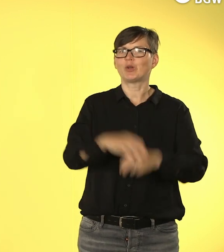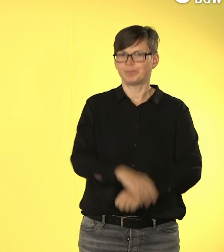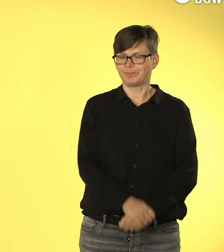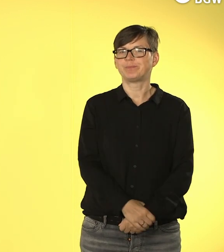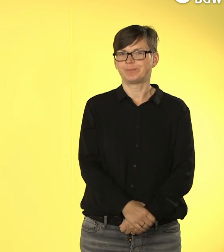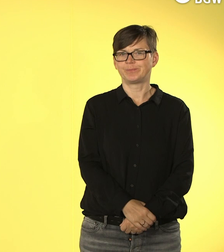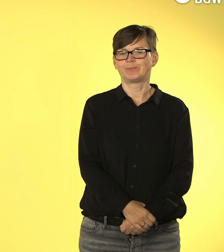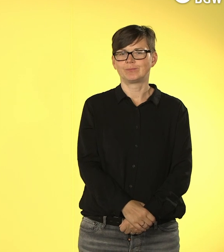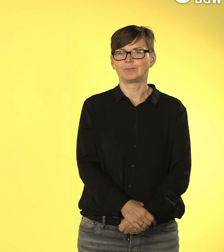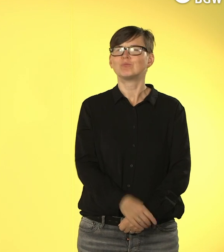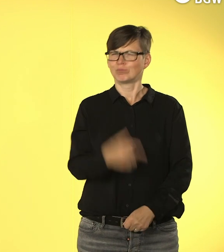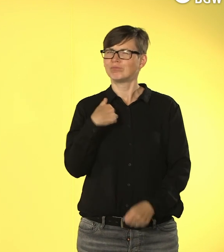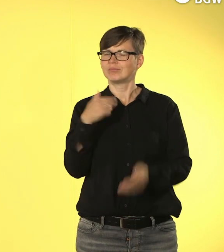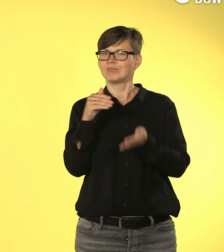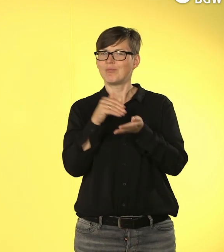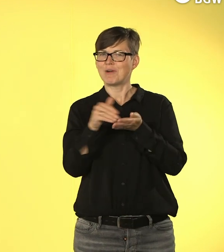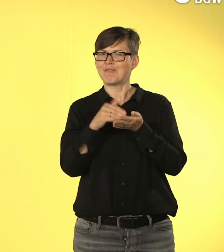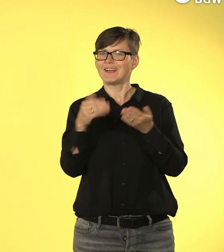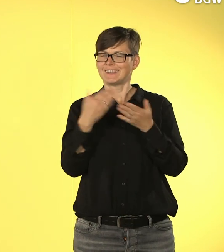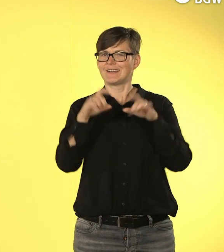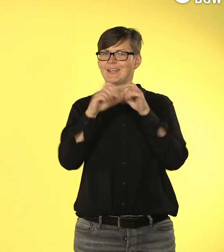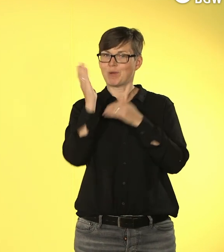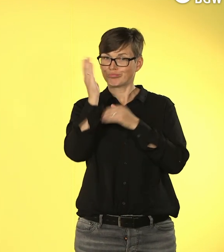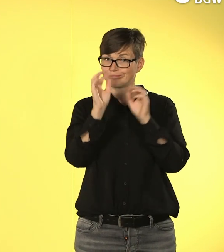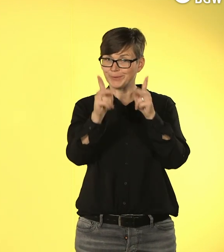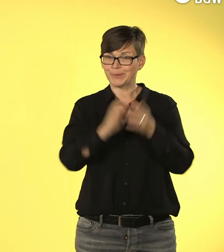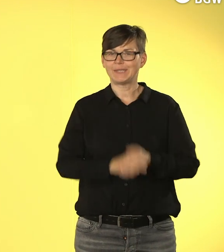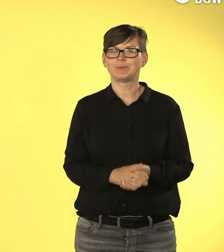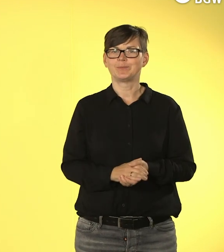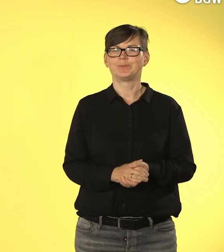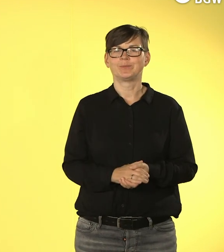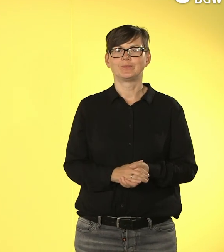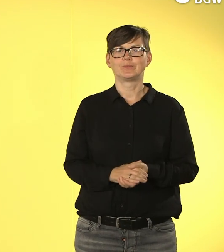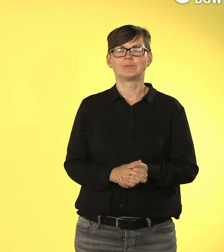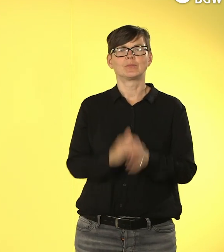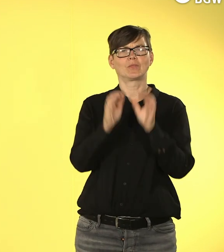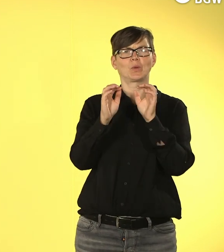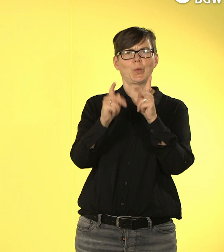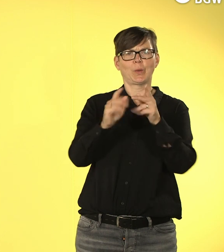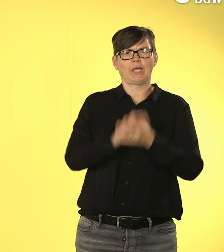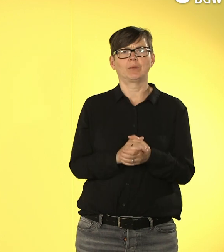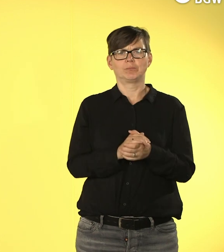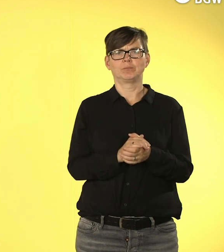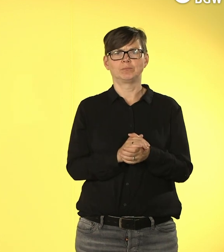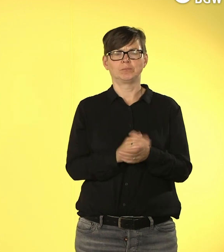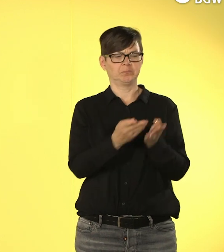Gehen wir rein in dieses Thema. Wer sind diese Mitarbeiter-Generationen?